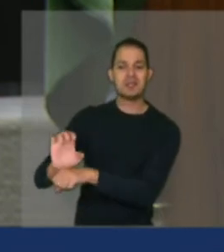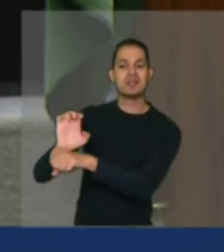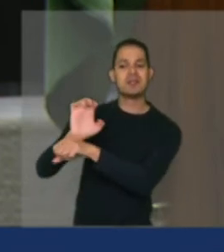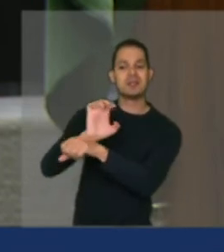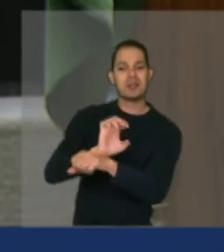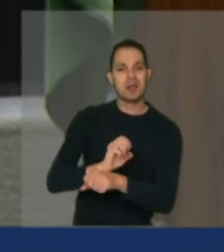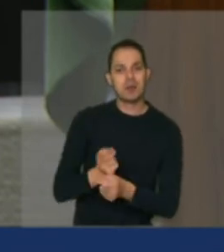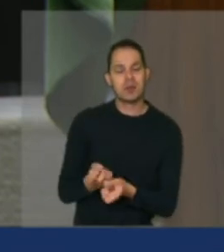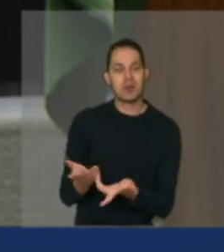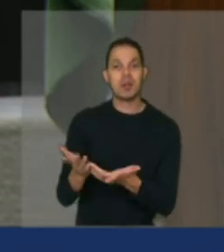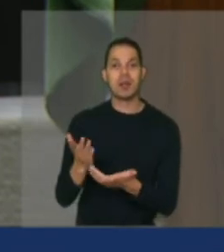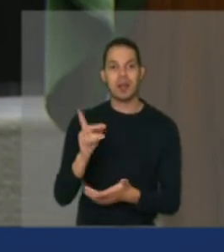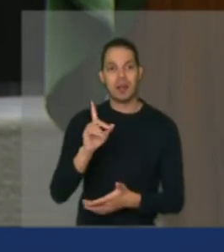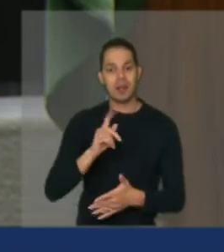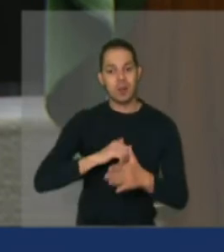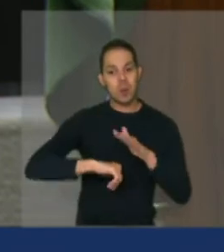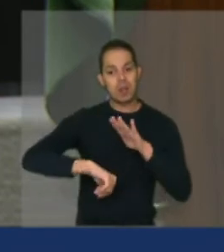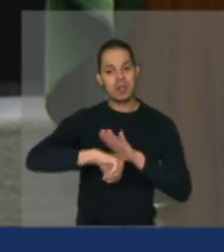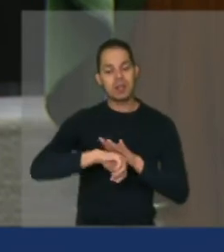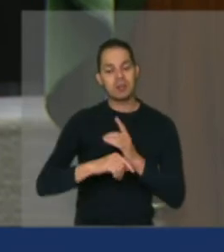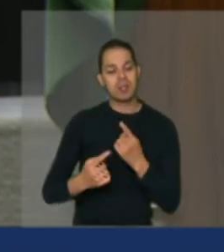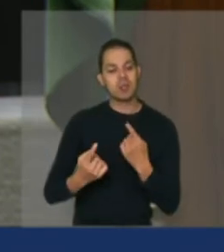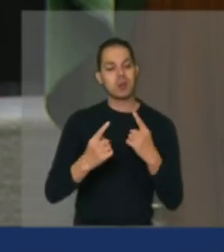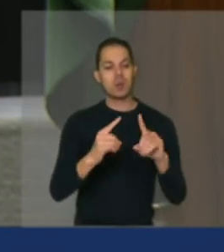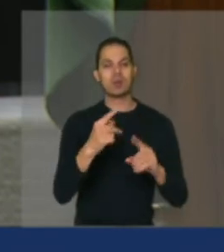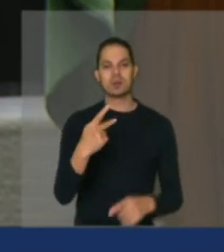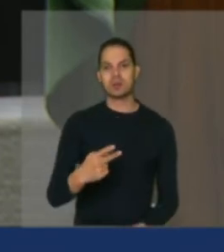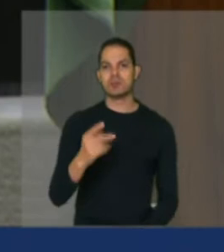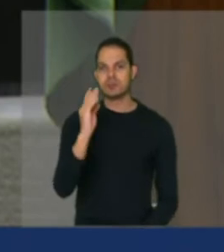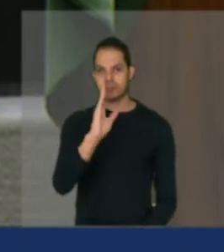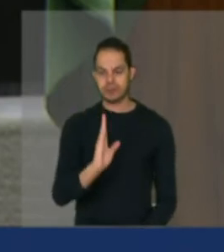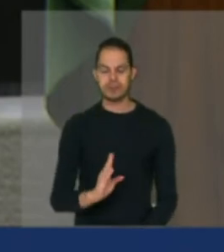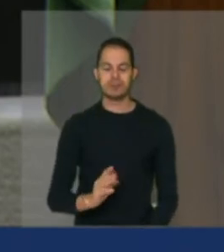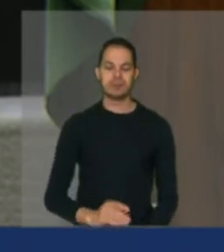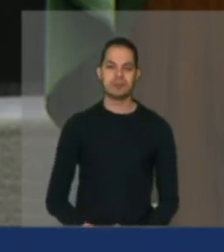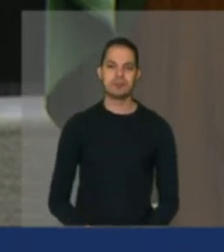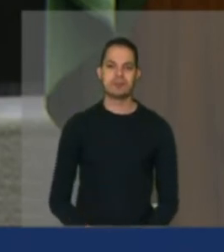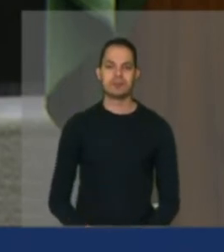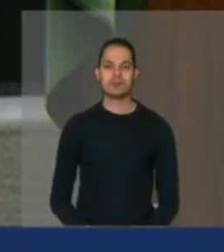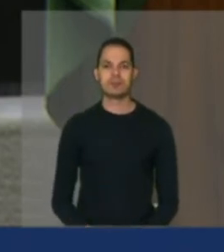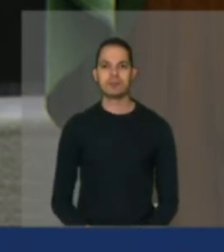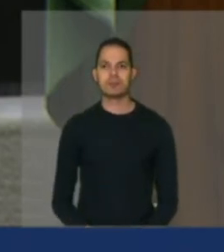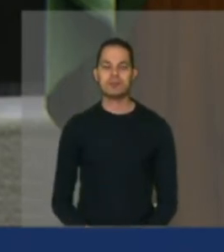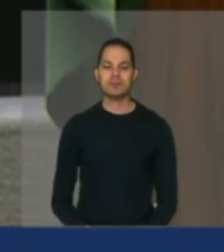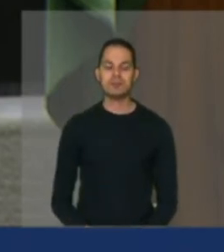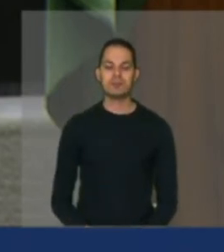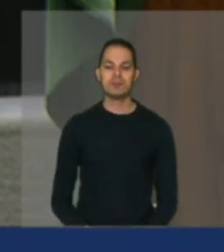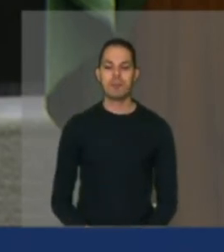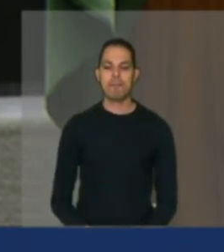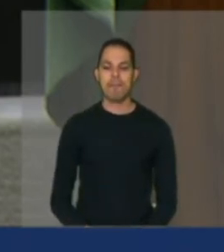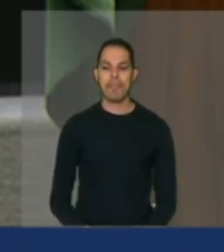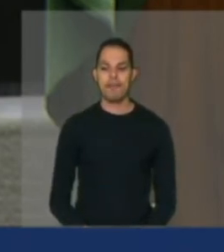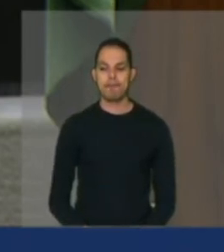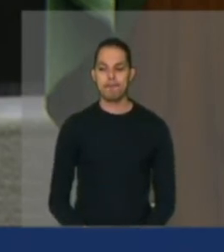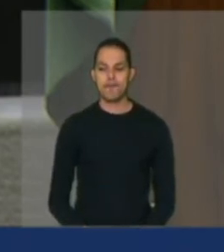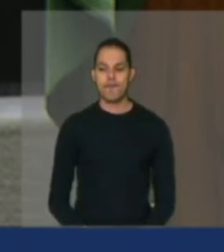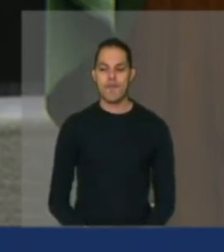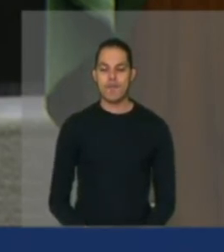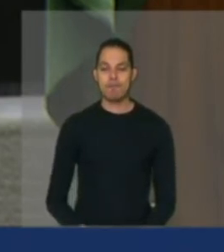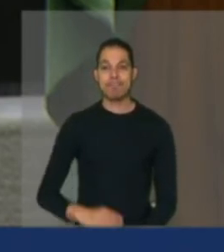ESTADO É UM CRIME CONTRA ESSE PAÍS NÓS, PARA GARANTIR QUE O CORREIO SEJA ESSA EMPRESA